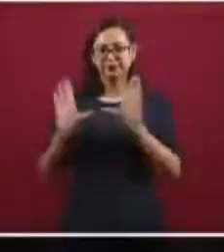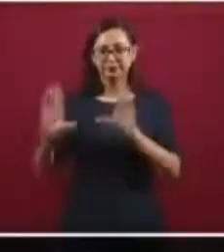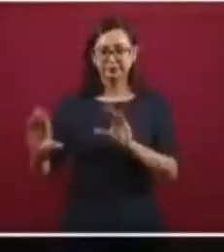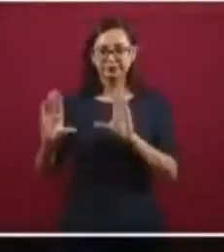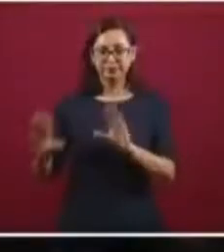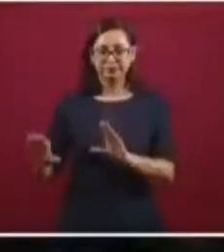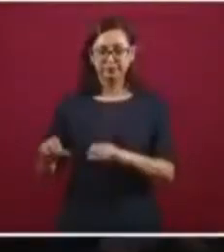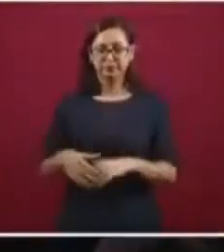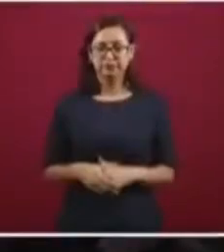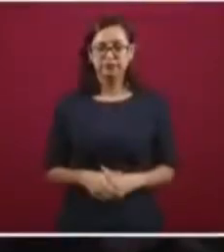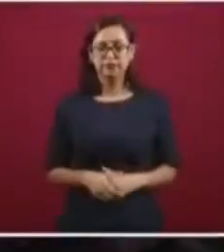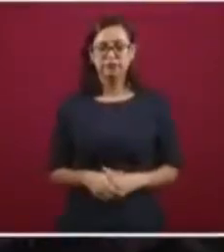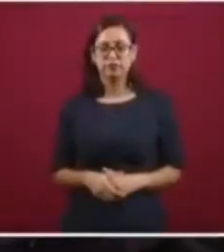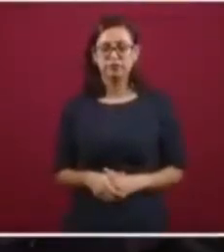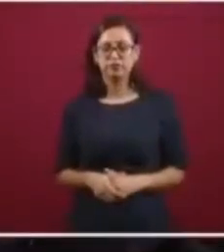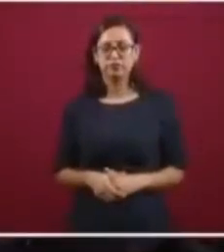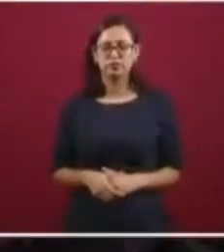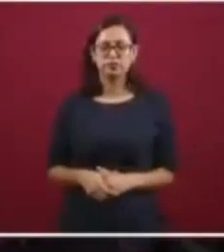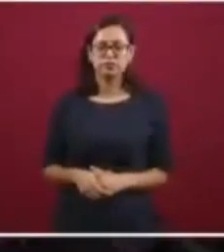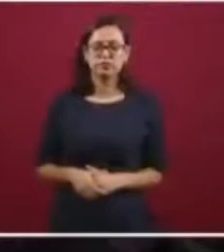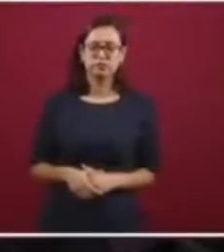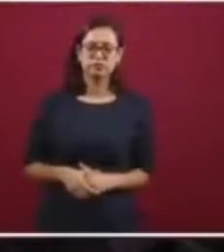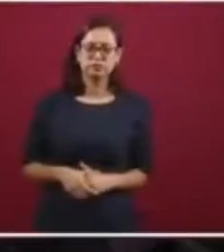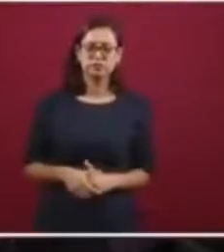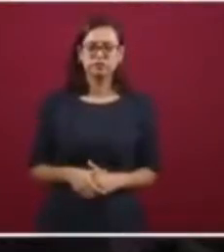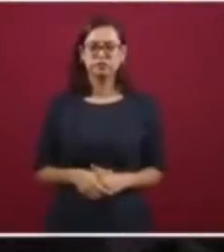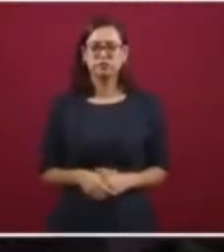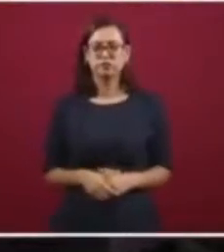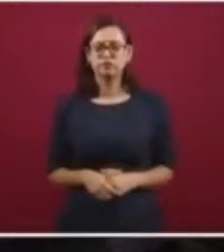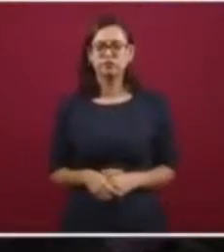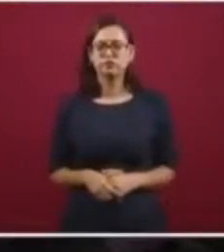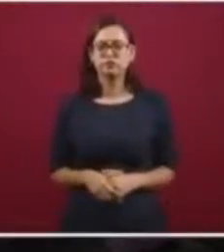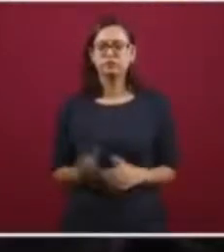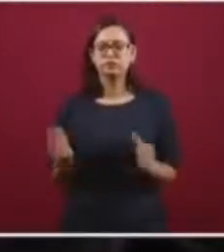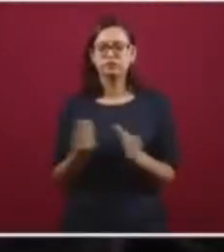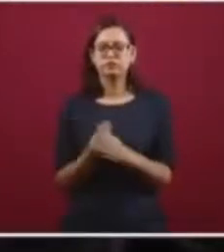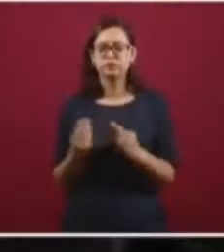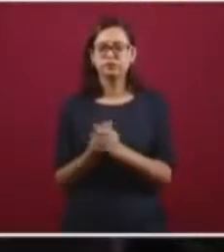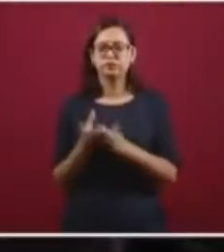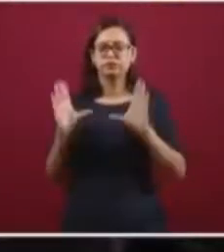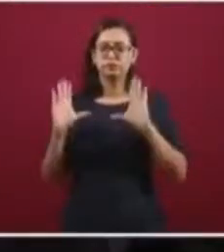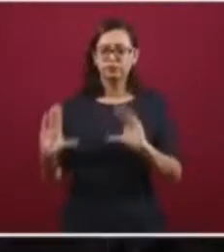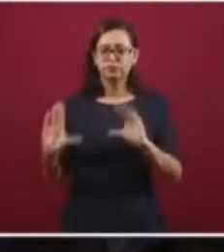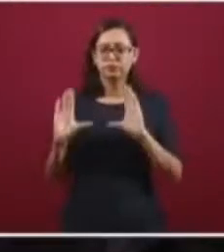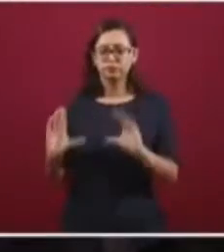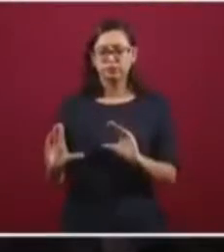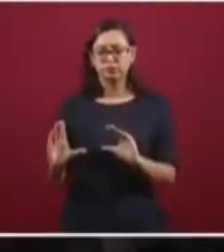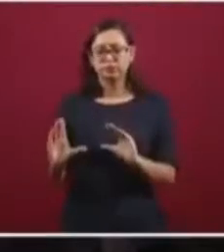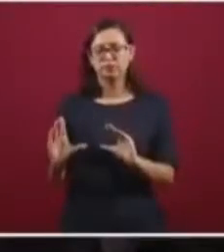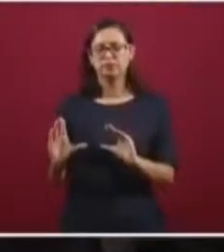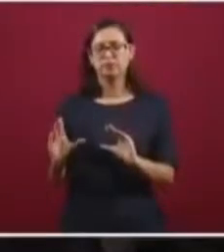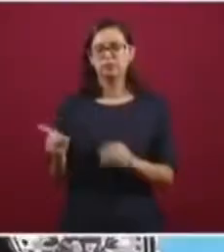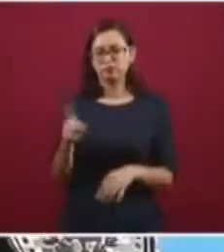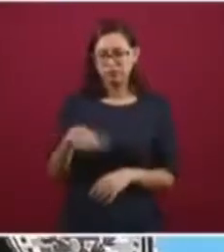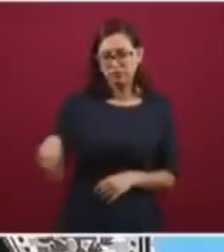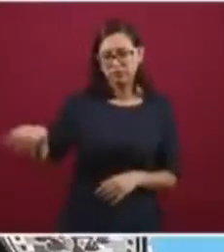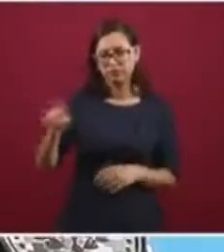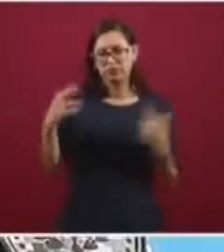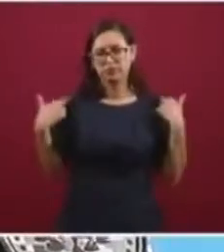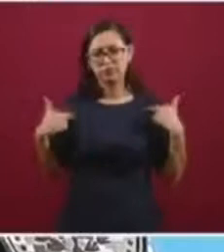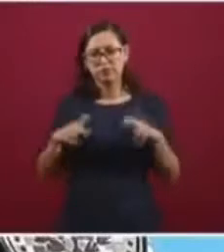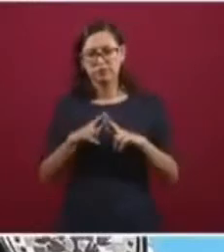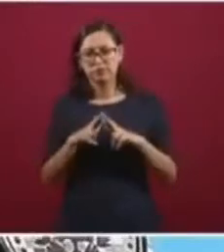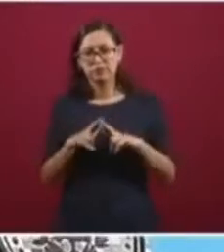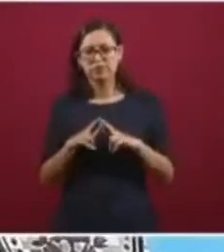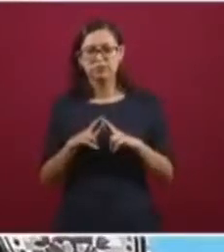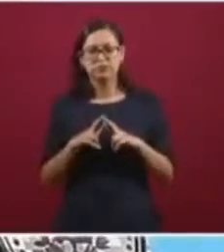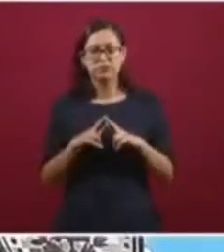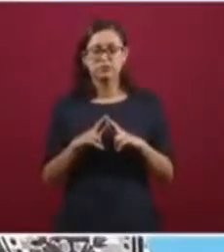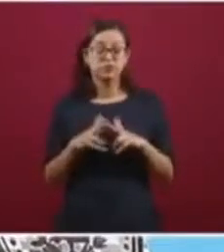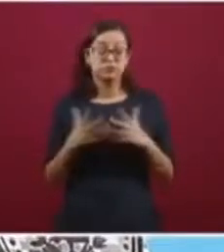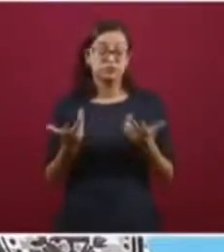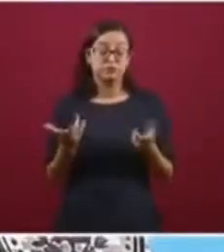En capacitación, sobre todo para instructores. Dado que el tema de instructores es un elemento